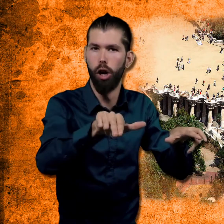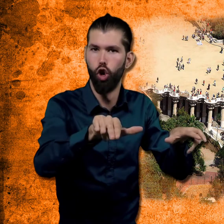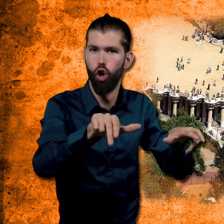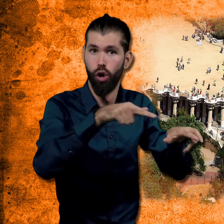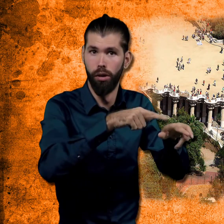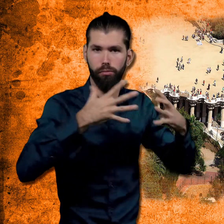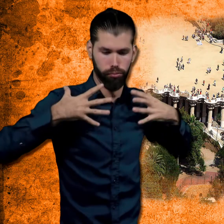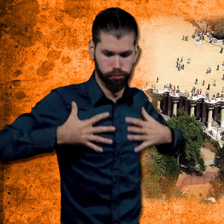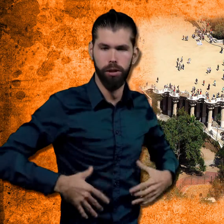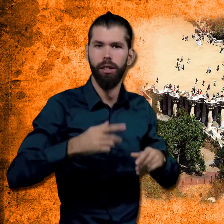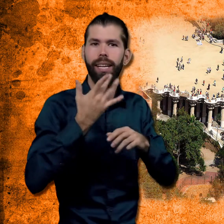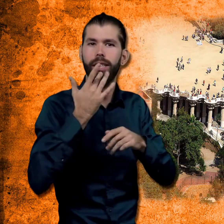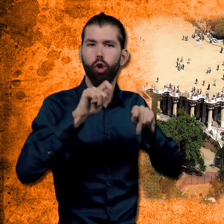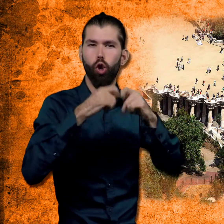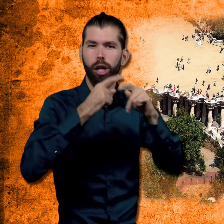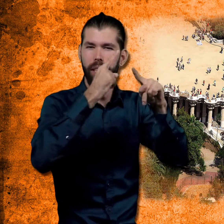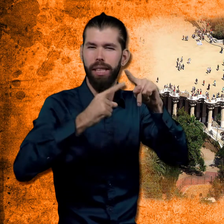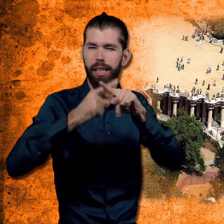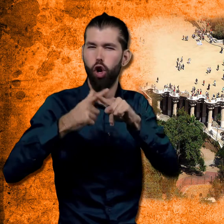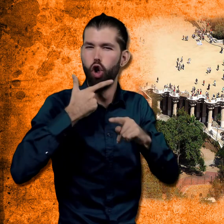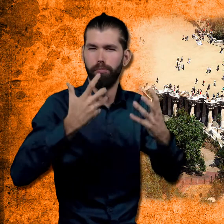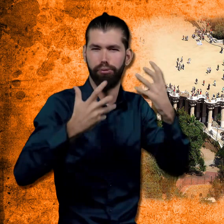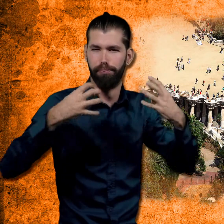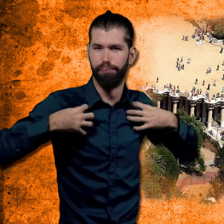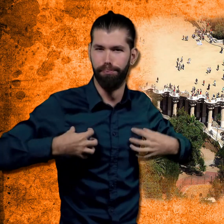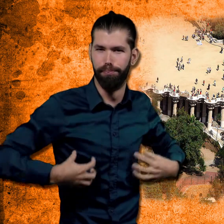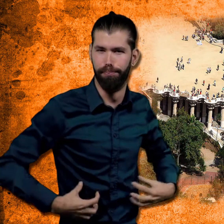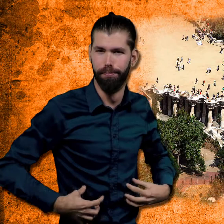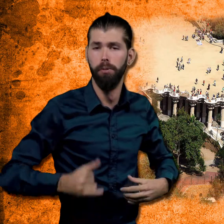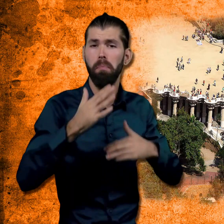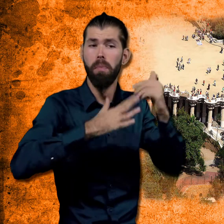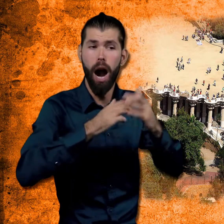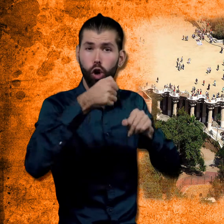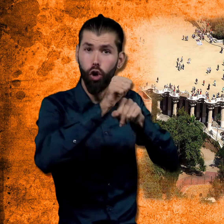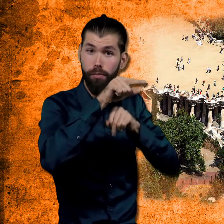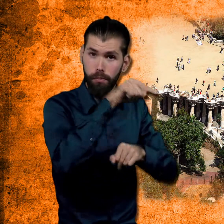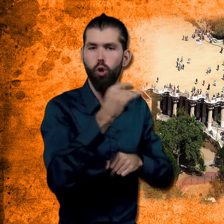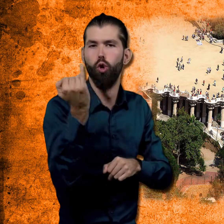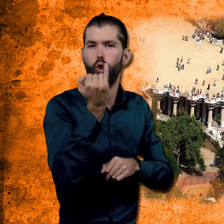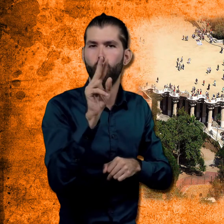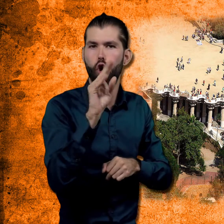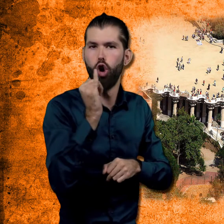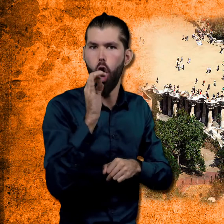tota ella coberta de trencadís de colors (obra de Jujol).